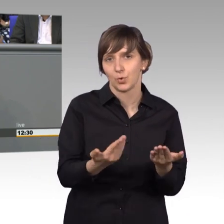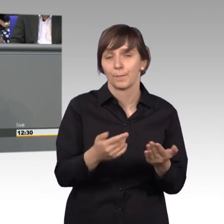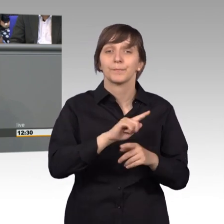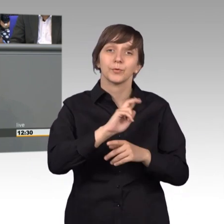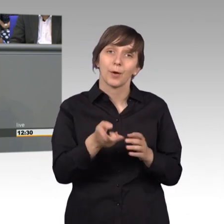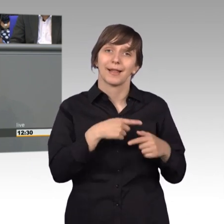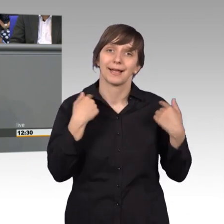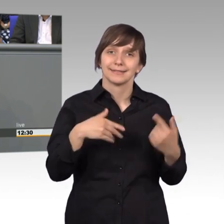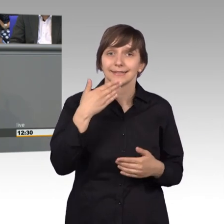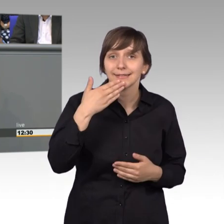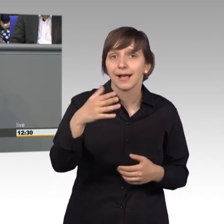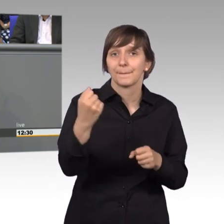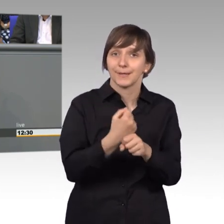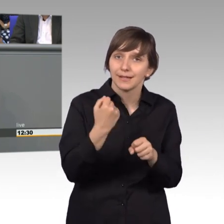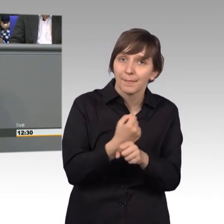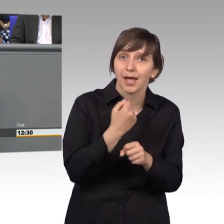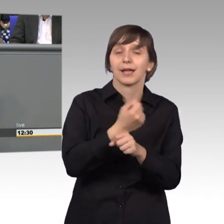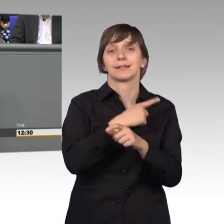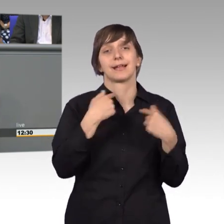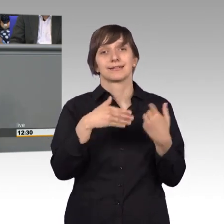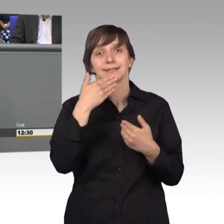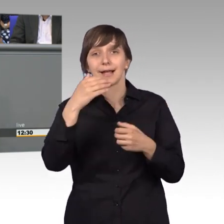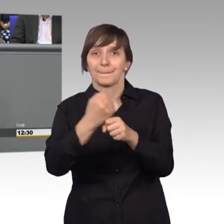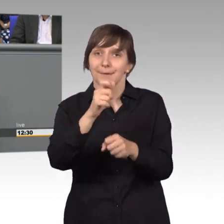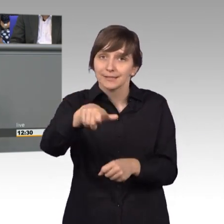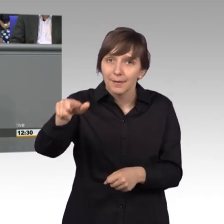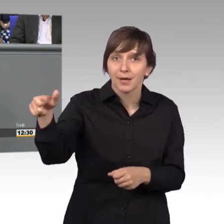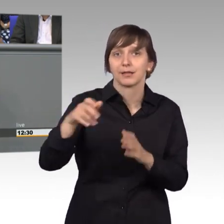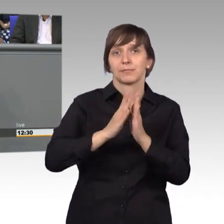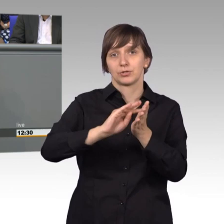für die Mitarbeit, herzlichen Dank an die Mitarbeiter des Petitionsausschusses,